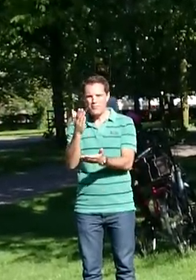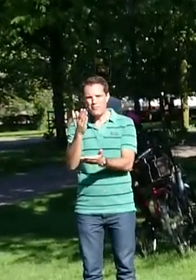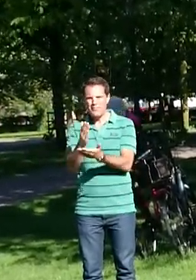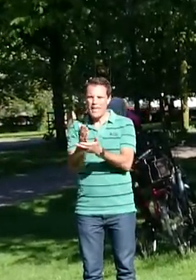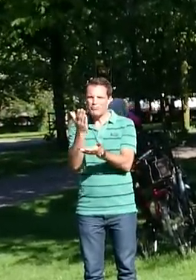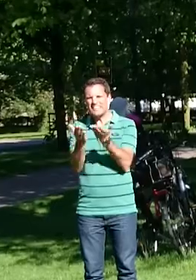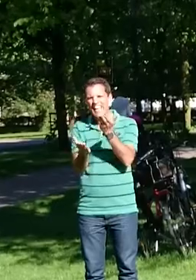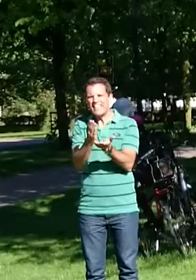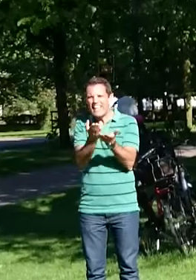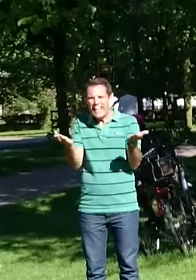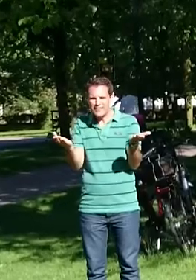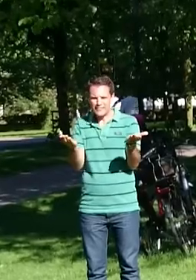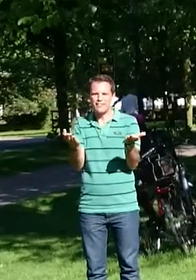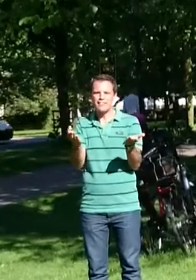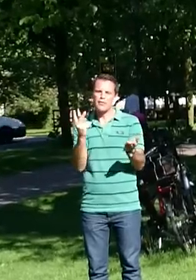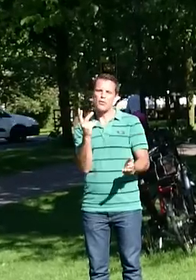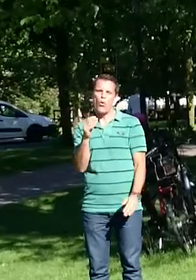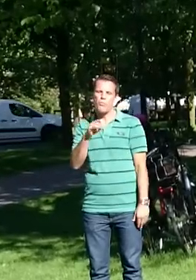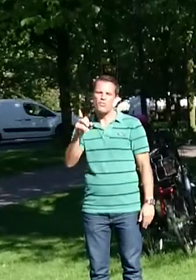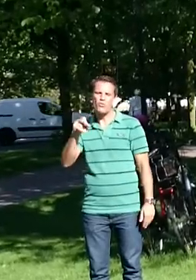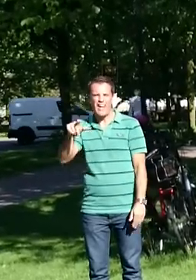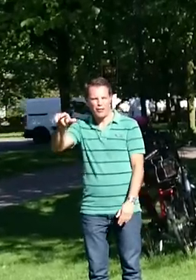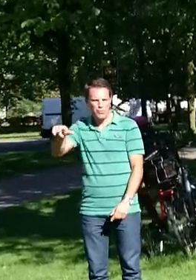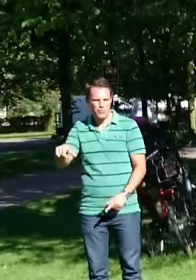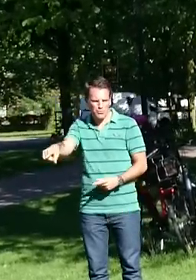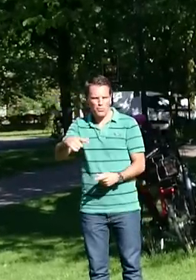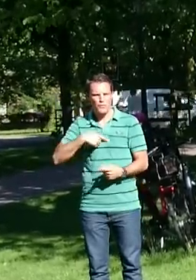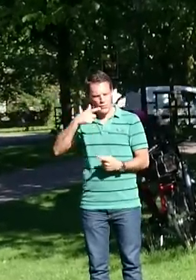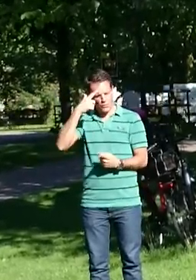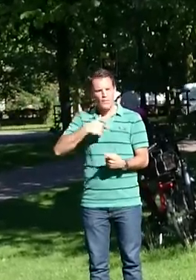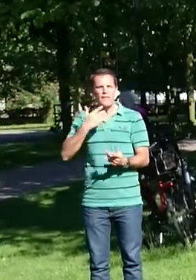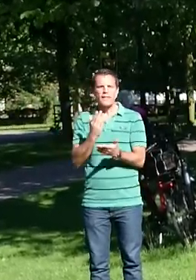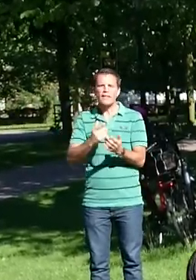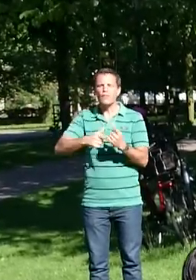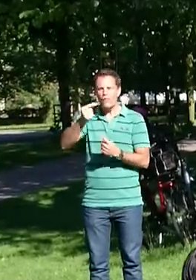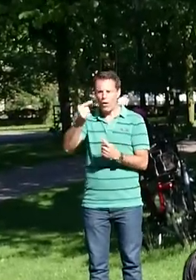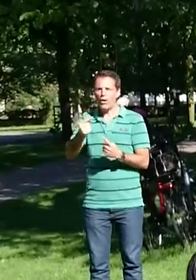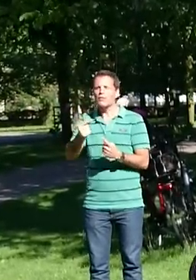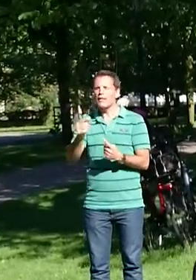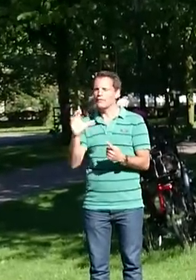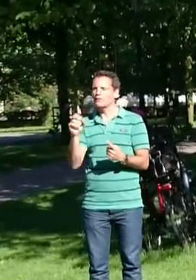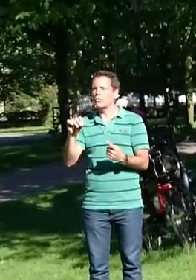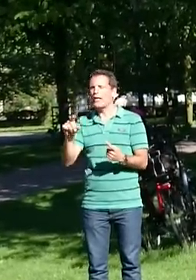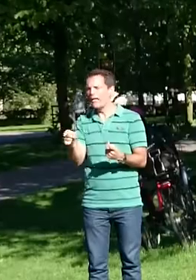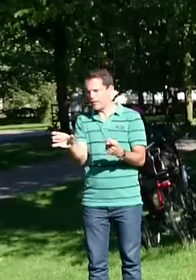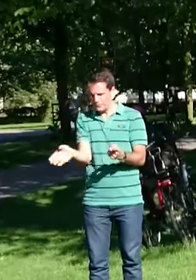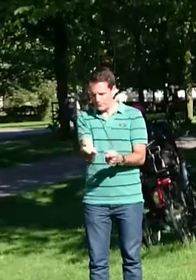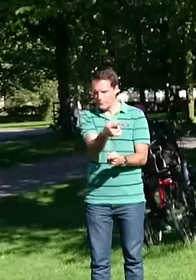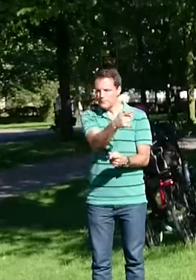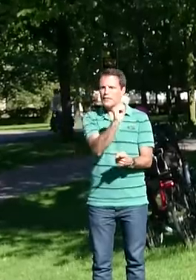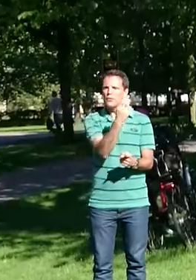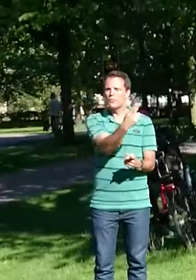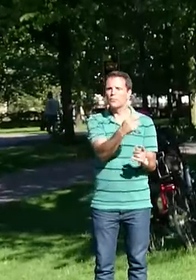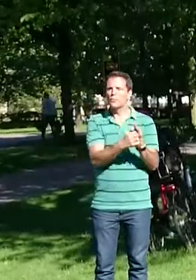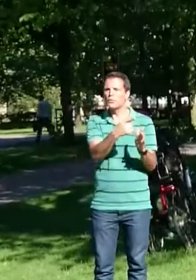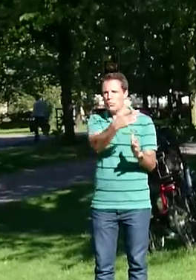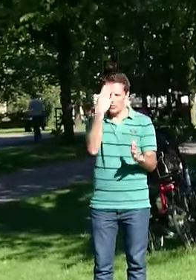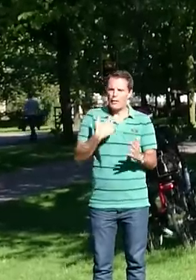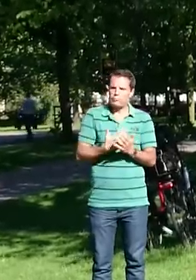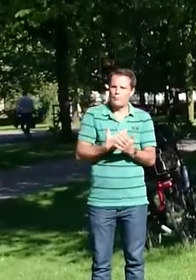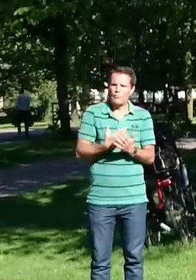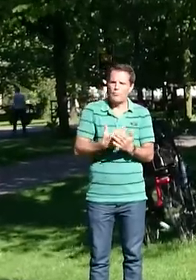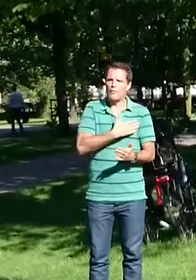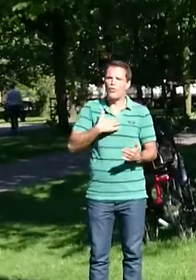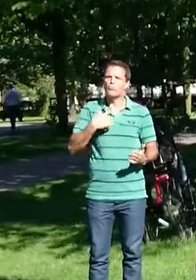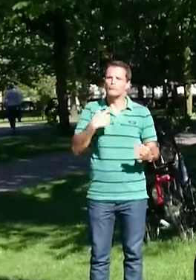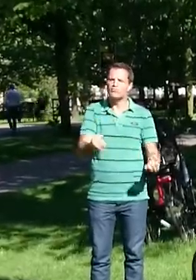Och jag tror att vi har gjort rätt val genom att skicka ned Soraya Post, för hon kan föra alla våra starka röster i Europaparlamentet.